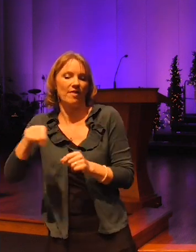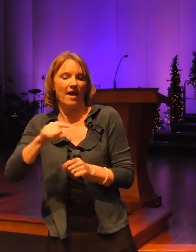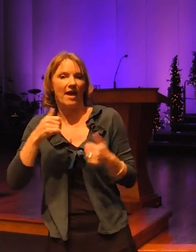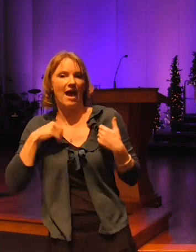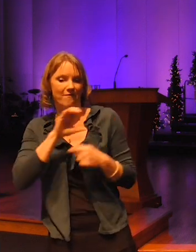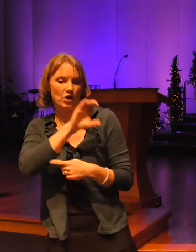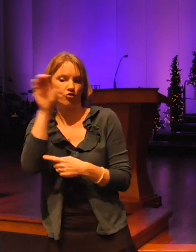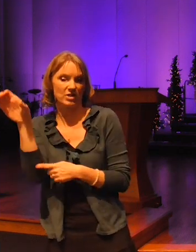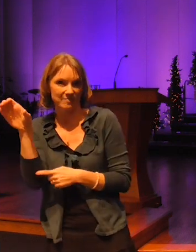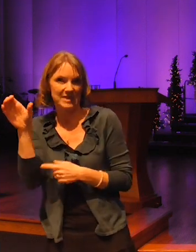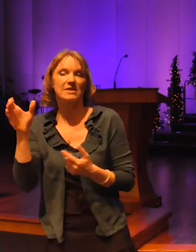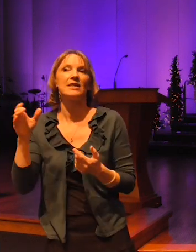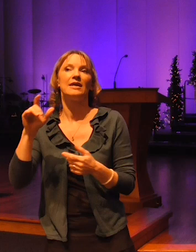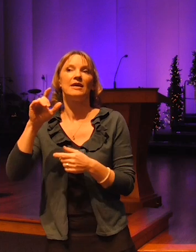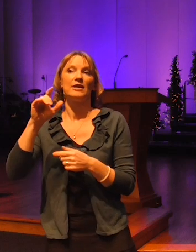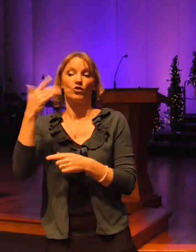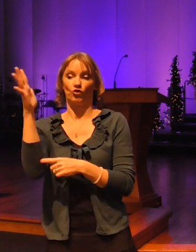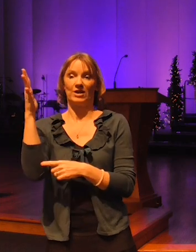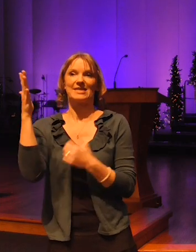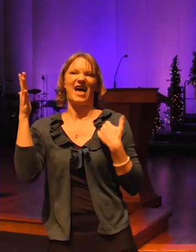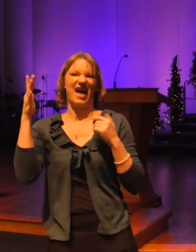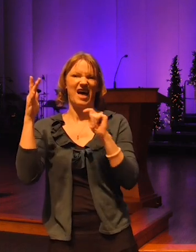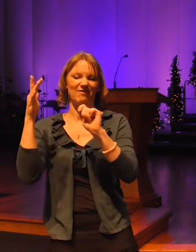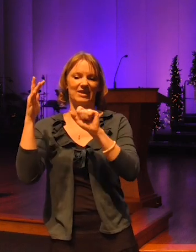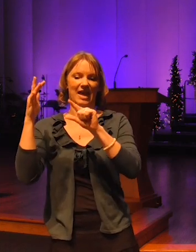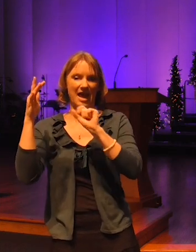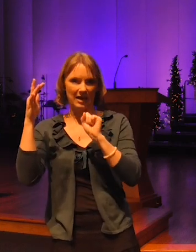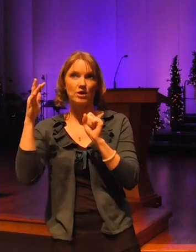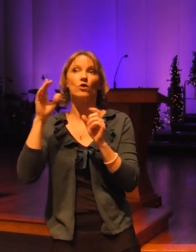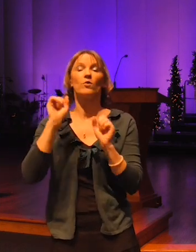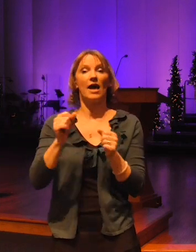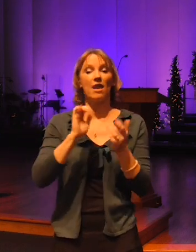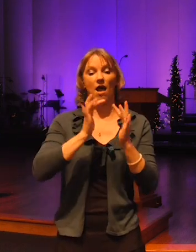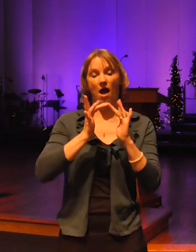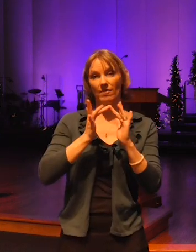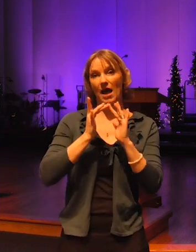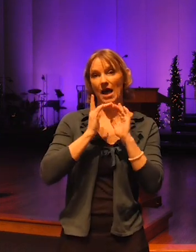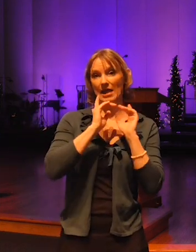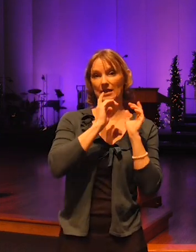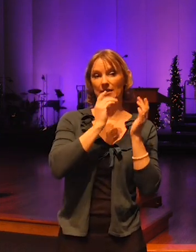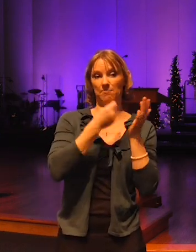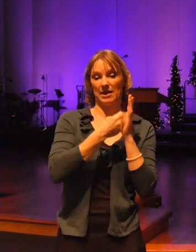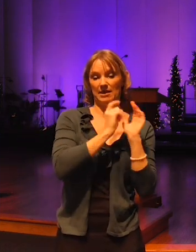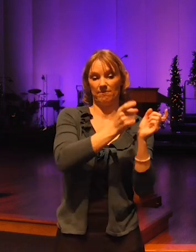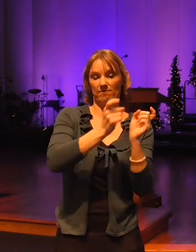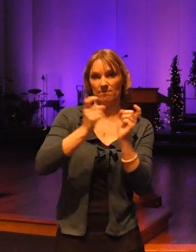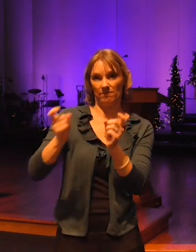las etiquetas que están en el árbol que puedes regalar en línea a nuestra tienda de Papá Noel cuando obtenga una tarjeta de regalo